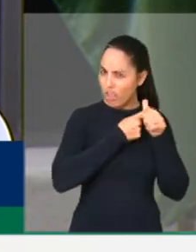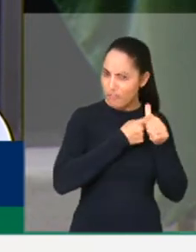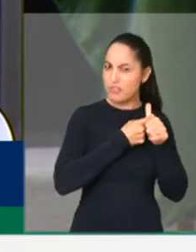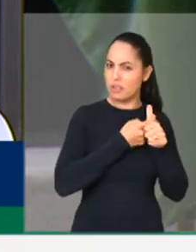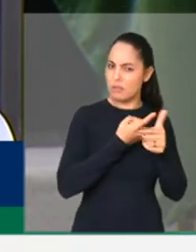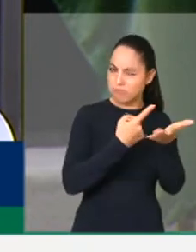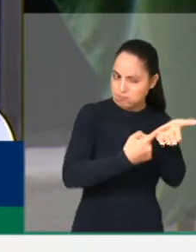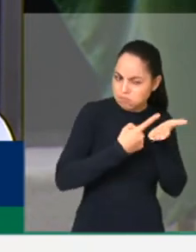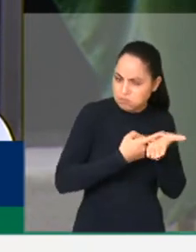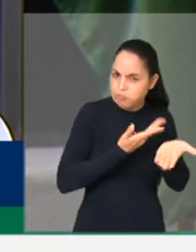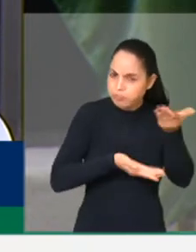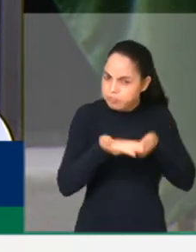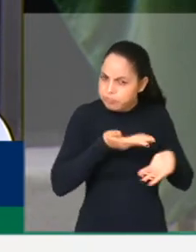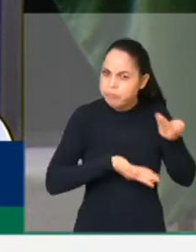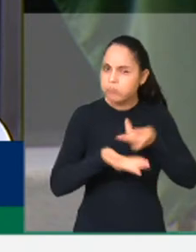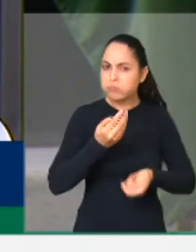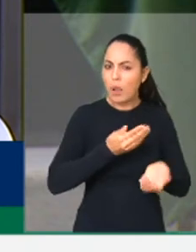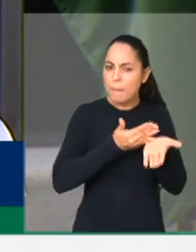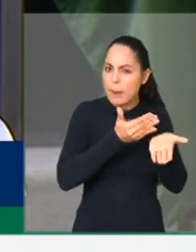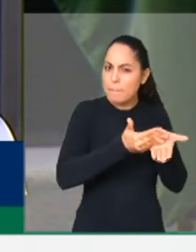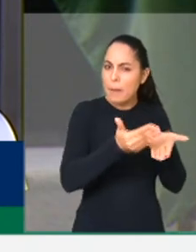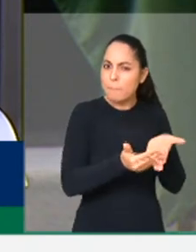AO COURF CONTAS PÚBLICAS. DA ANÁLISE DA MEDIDA PROVISÓRIA OBSERVA-SE A AUSÊNCIA DE REPERCUSSÃO DIRETA OU